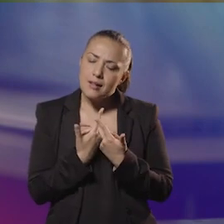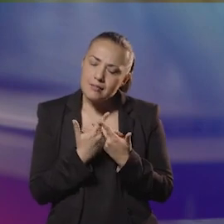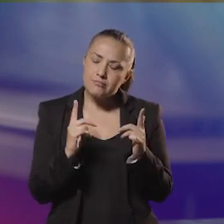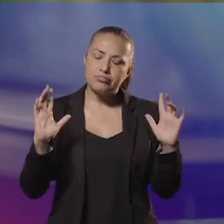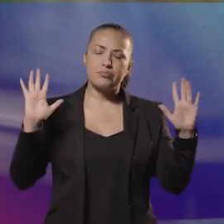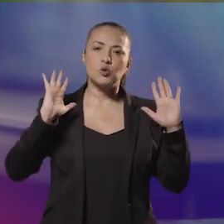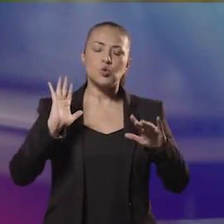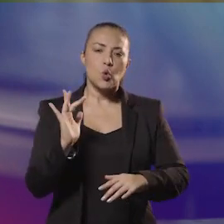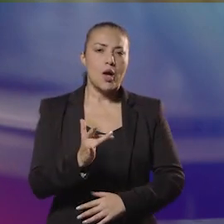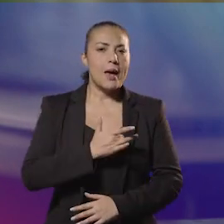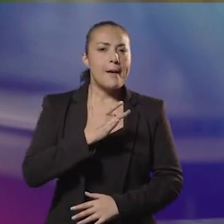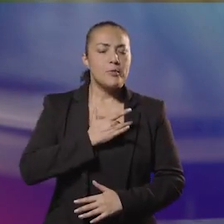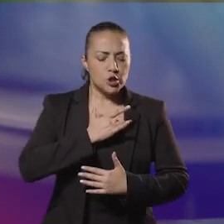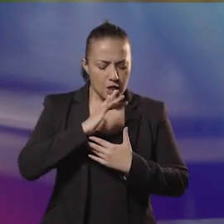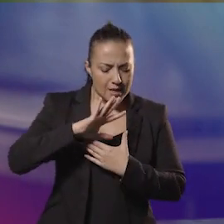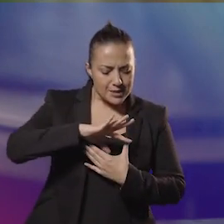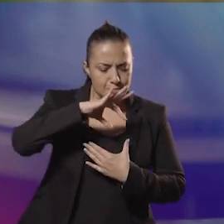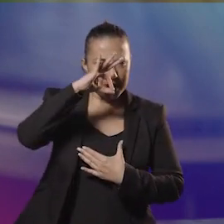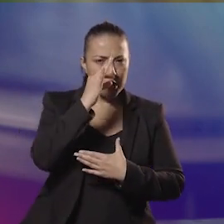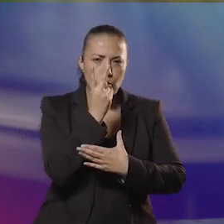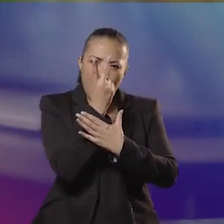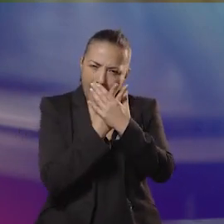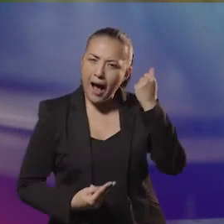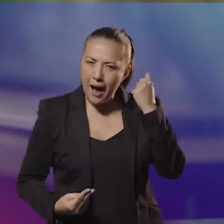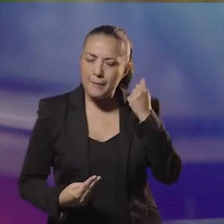emocionales y espirituales al mismo tiempo.